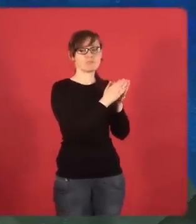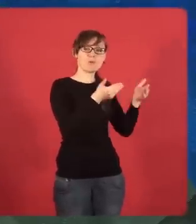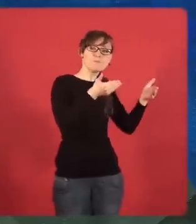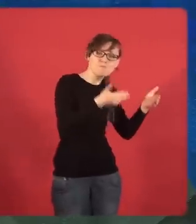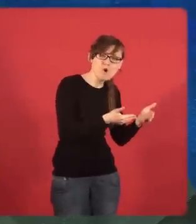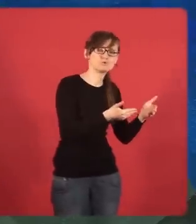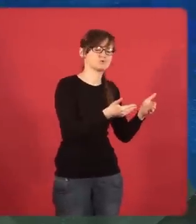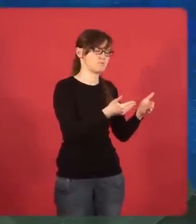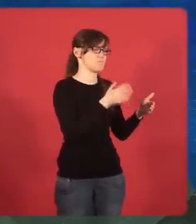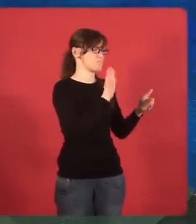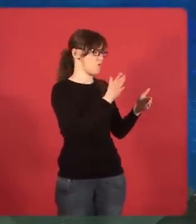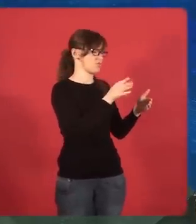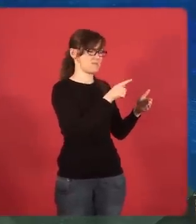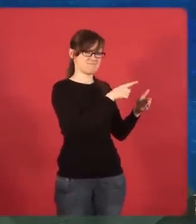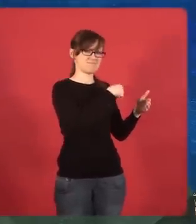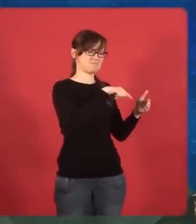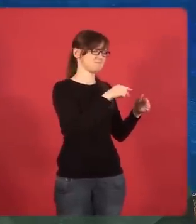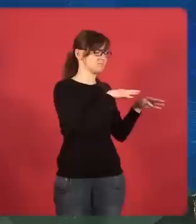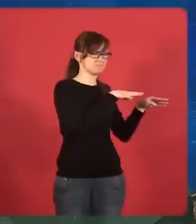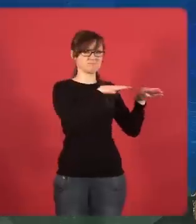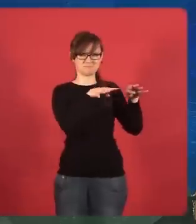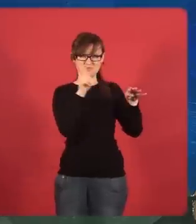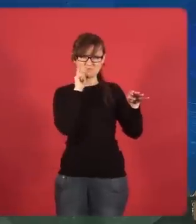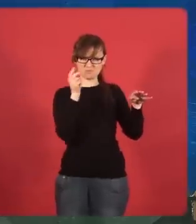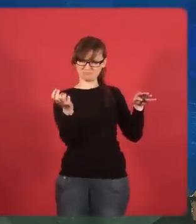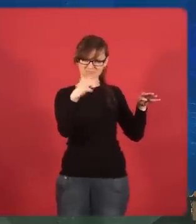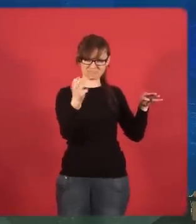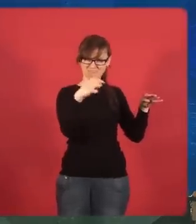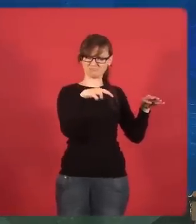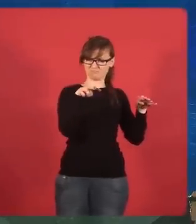Wielu myślało, że chłopcy utonęli. W niedzielę miało się odbyć nabożeństwo żałobne za chłopców.